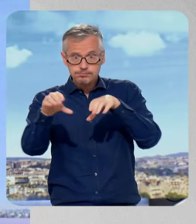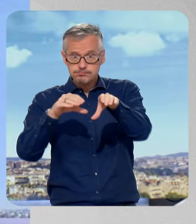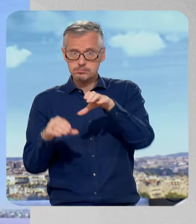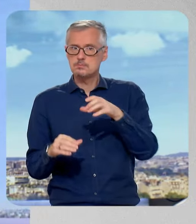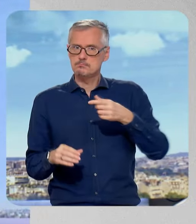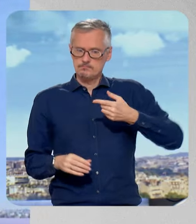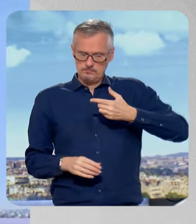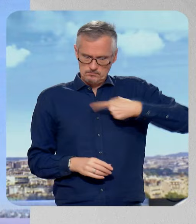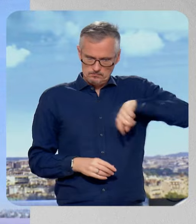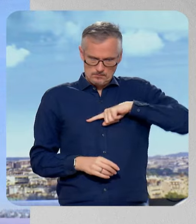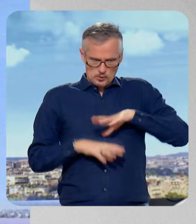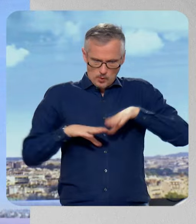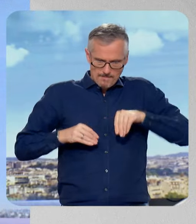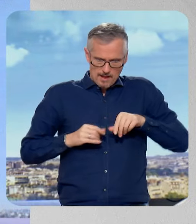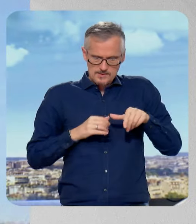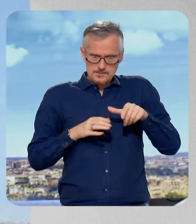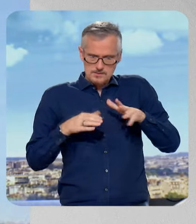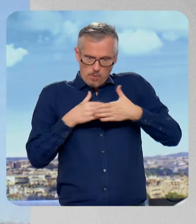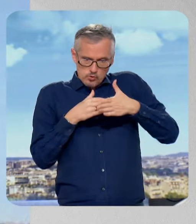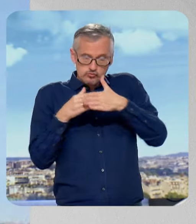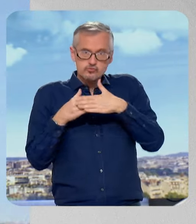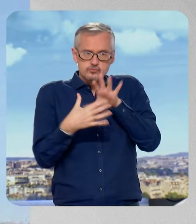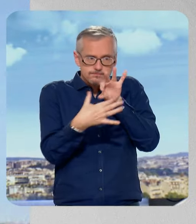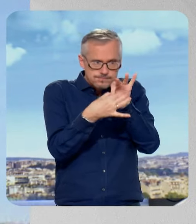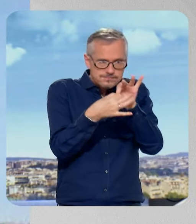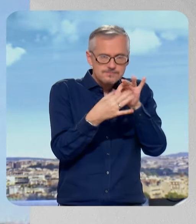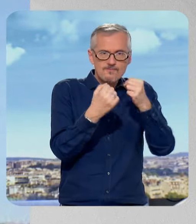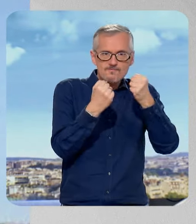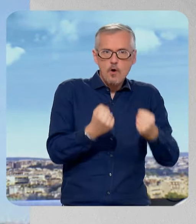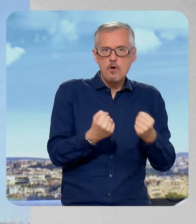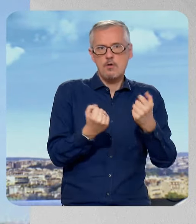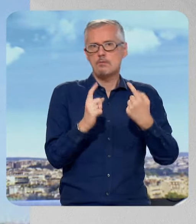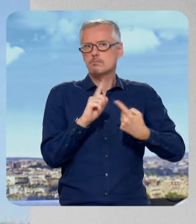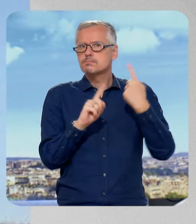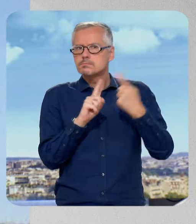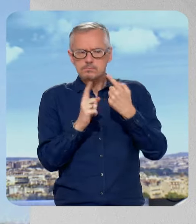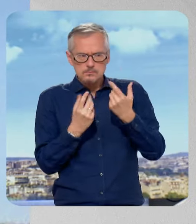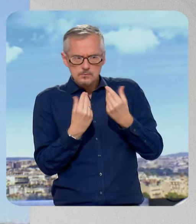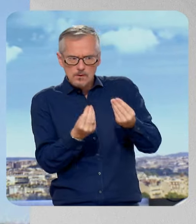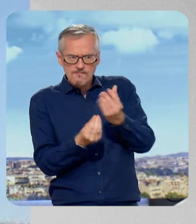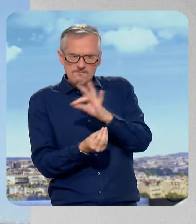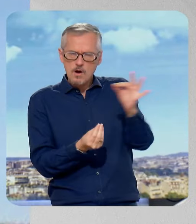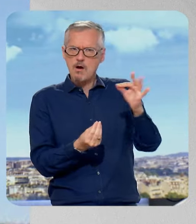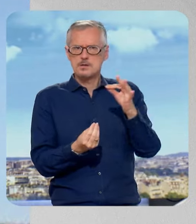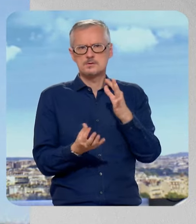bien utilisé. Quand on le confie aux collectivités locales, aux régions, aux départements et aux communes,